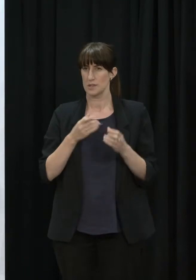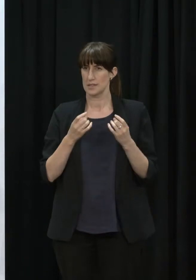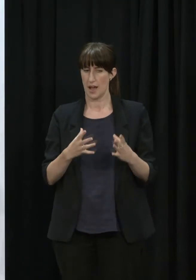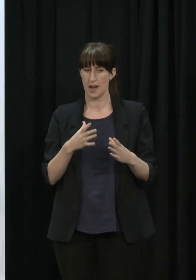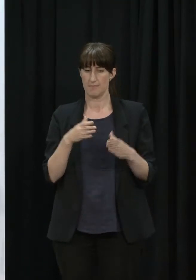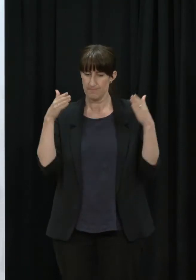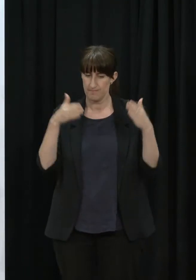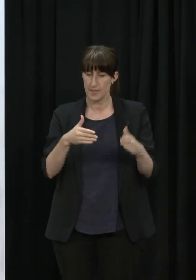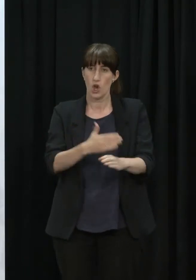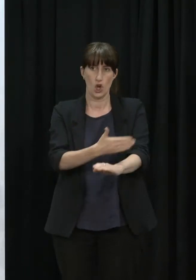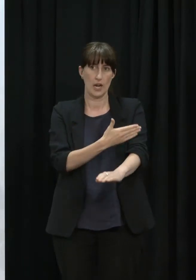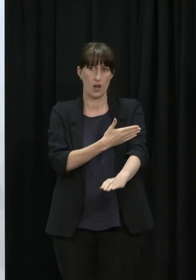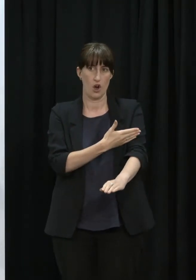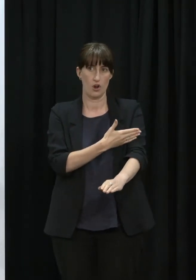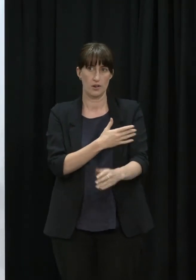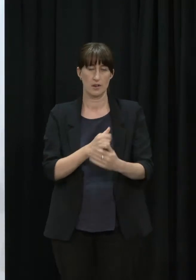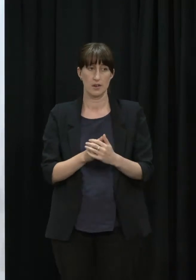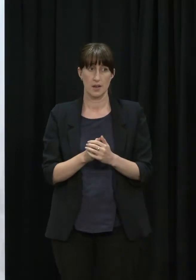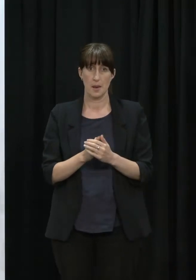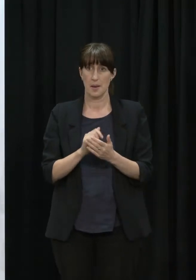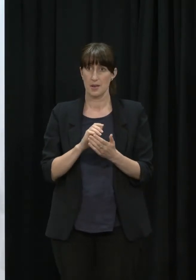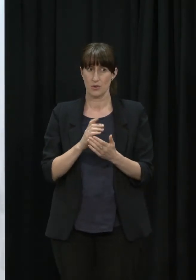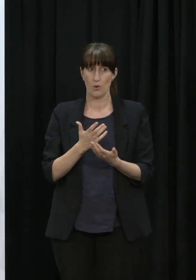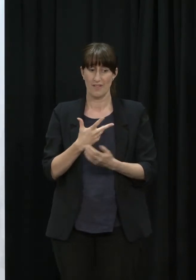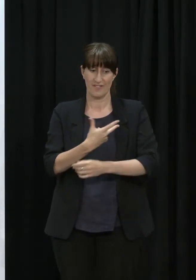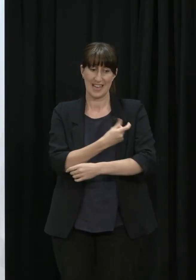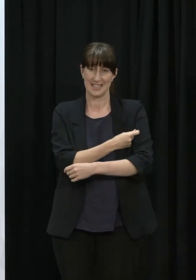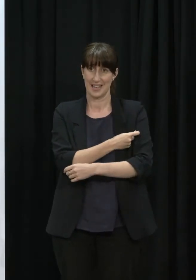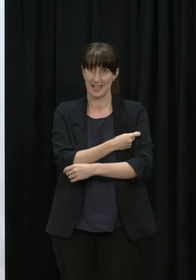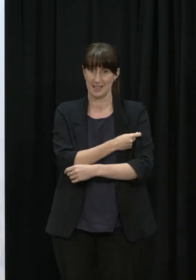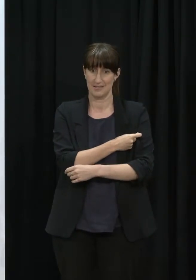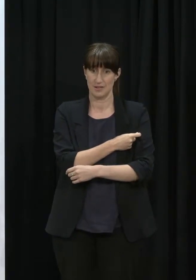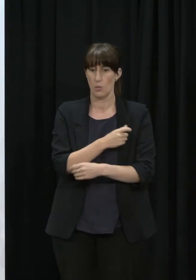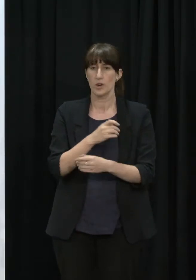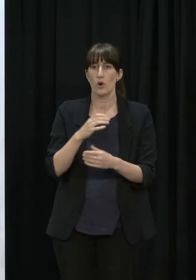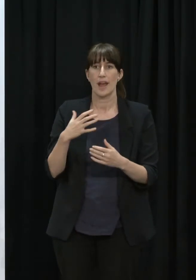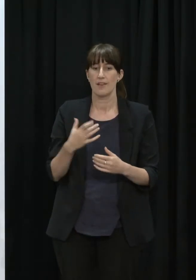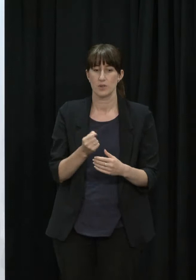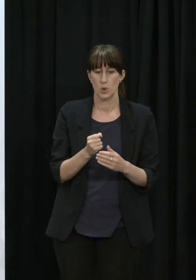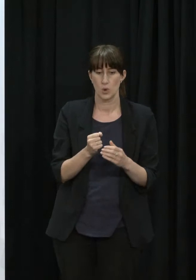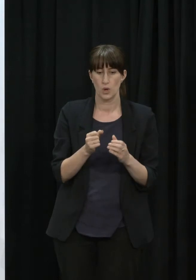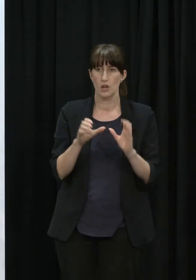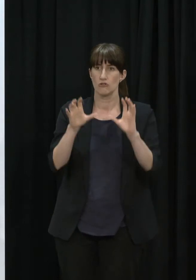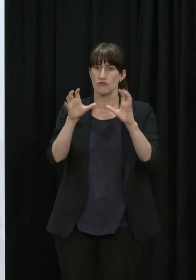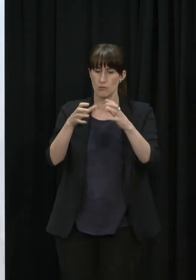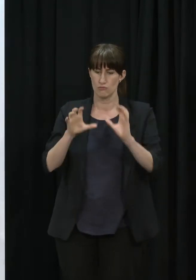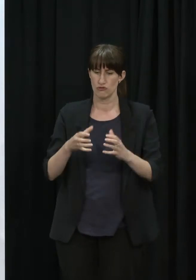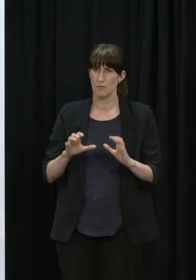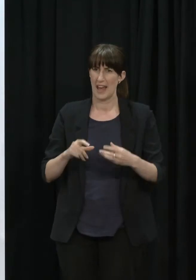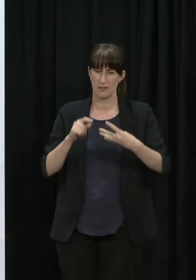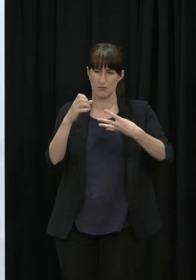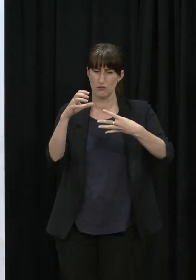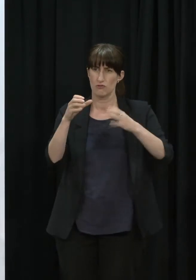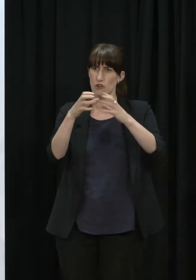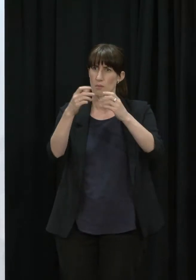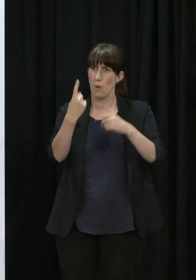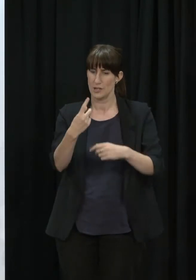hapori kei tawhiti, he maha nga Maori e noho ana i era atu nga hapori mamao. I mua i te